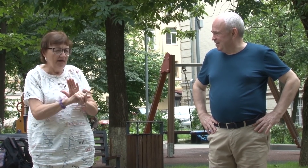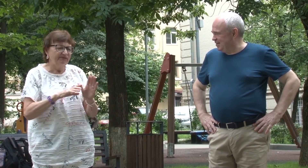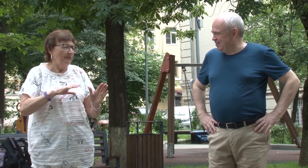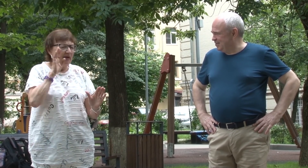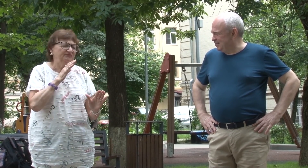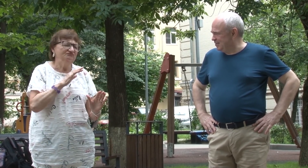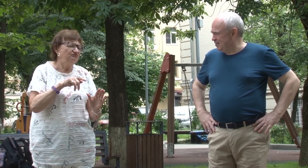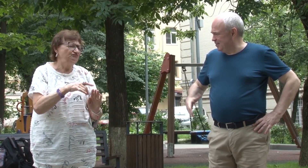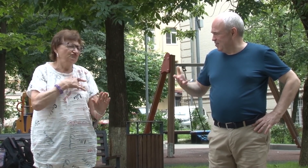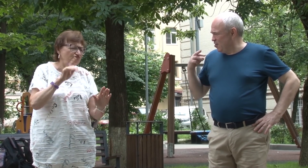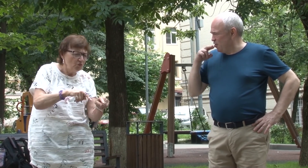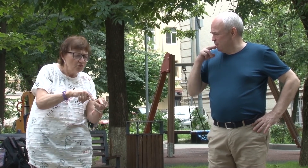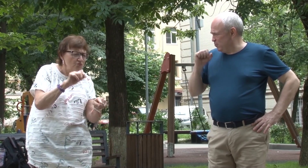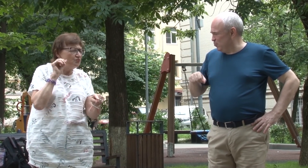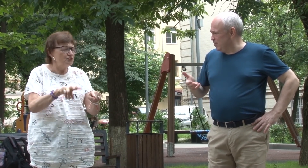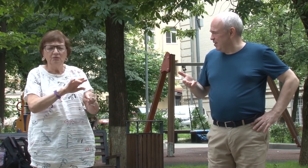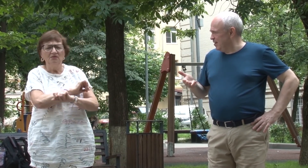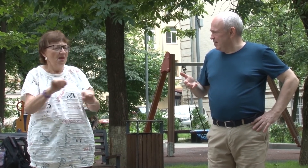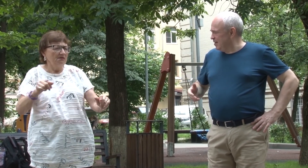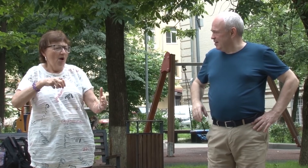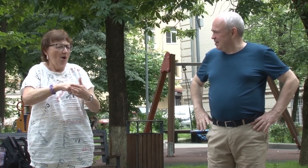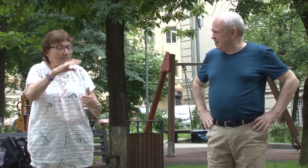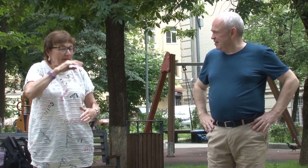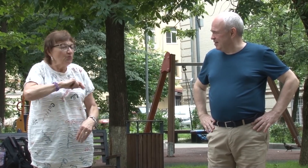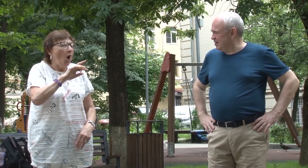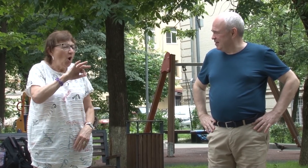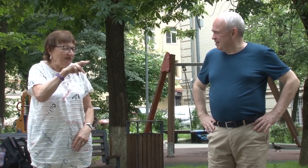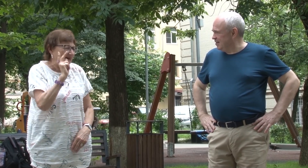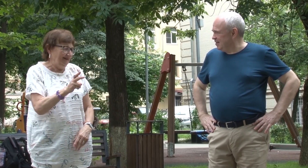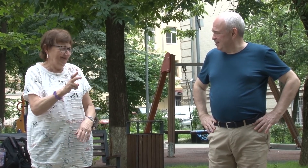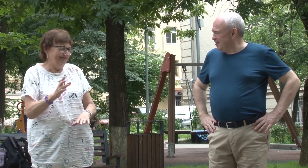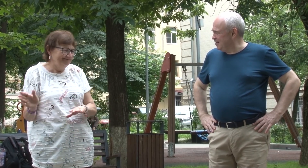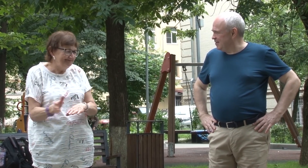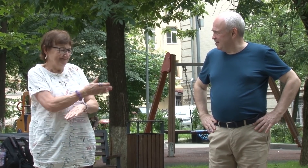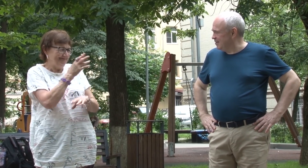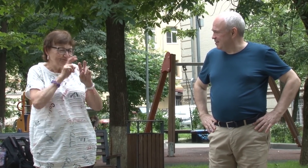Вот ему и пытались дать. Но не всегда папа шел навстречу, если брак был существенный, отказывался ставить печать. Ну это же ОТК!